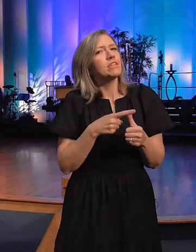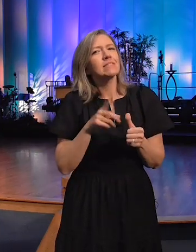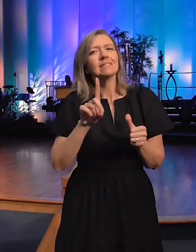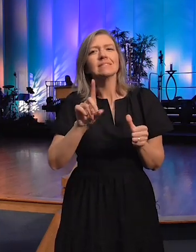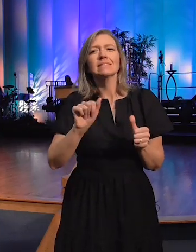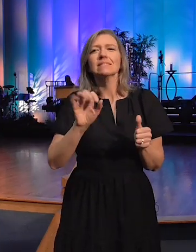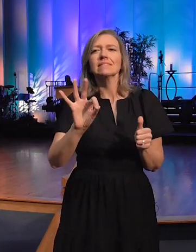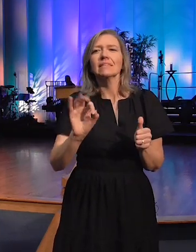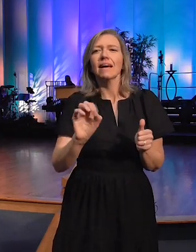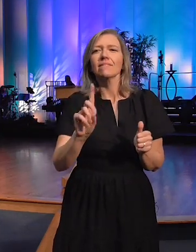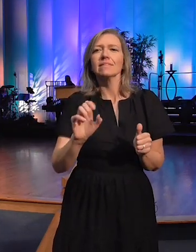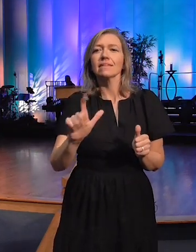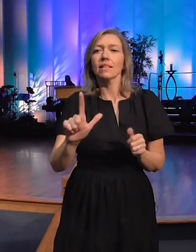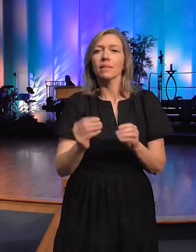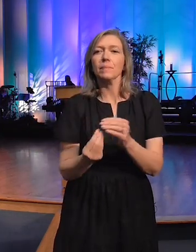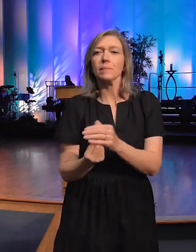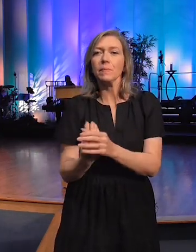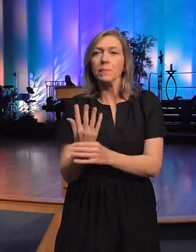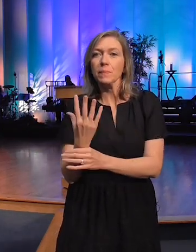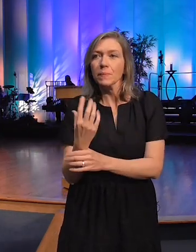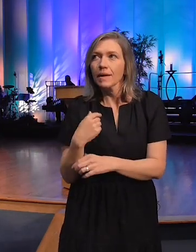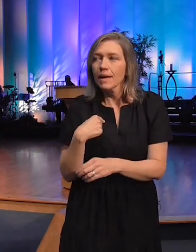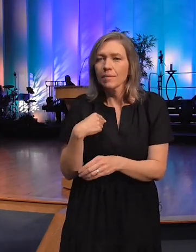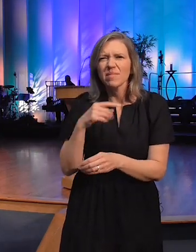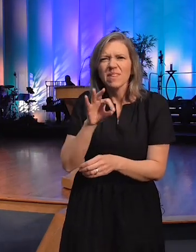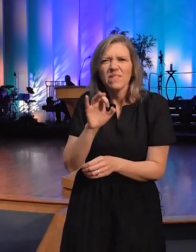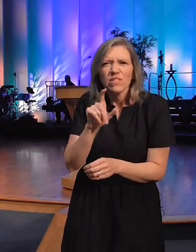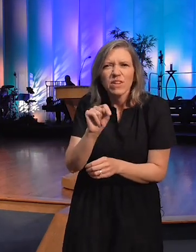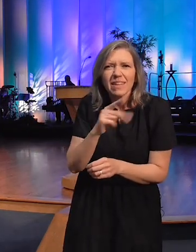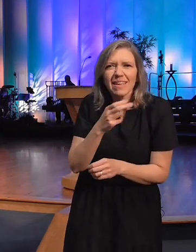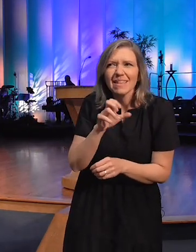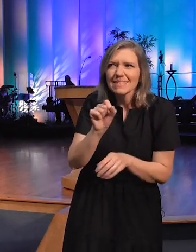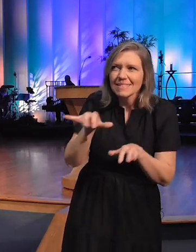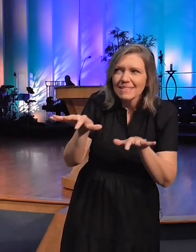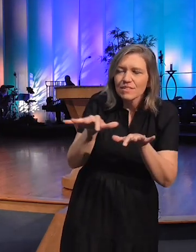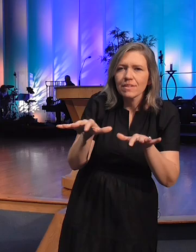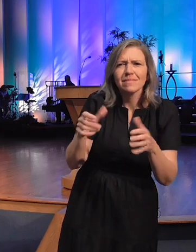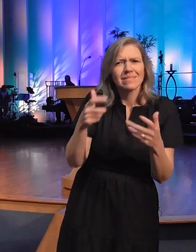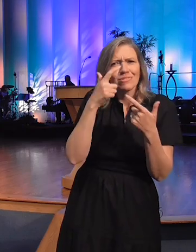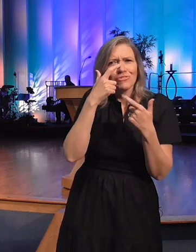Foothills. No, eso es algo interesante, pero si miras aquí al costado del edificio,